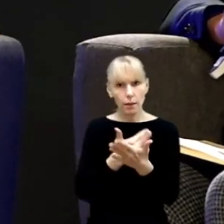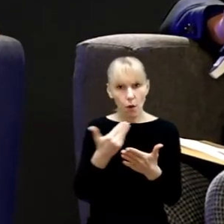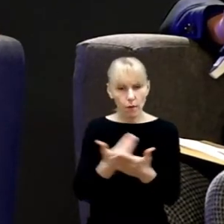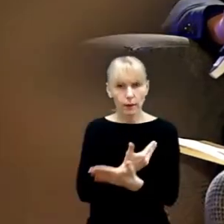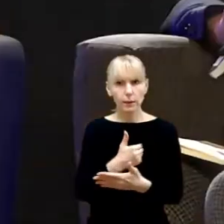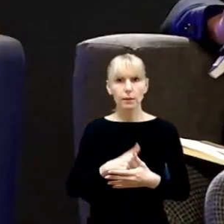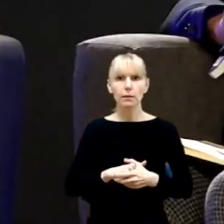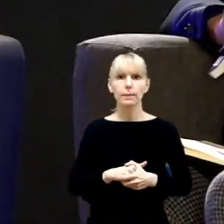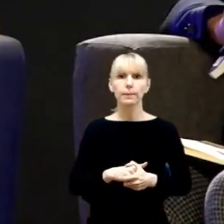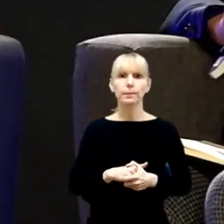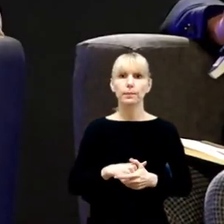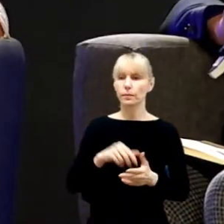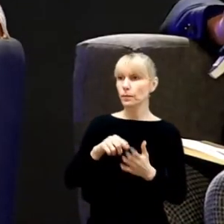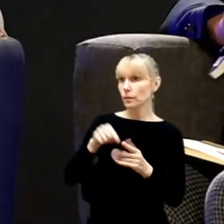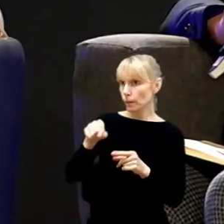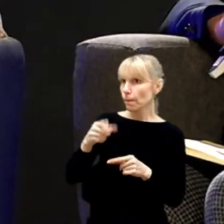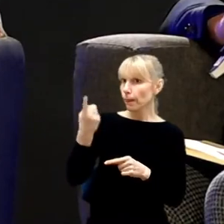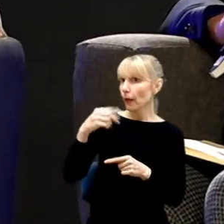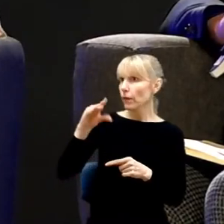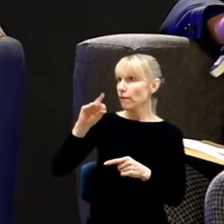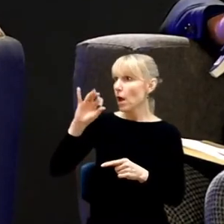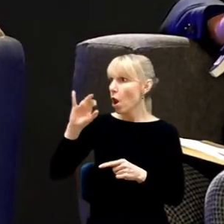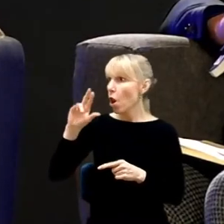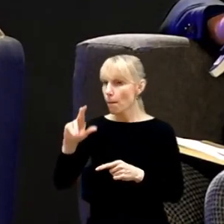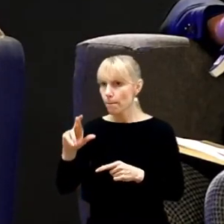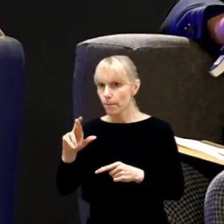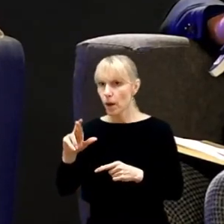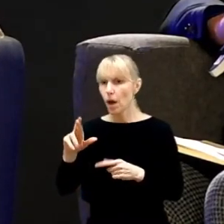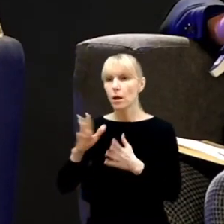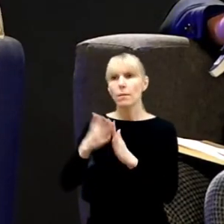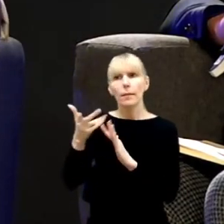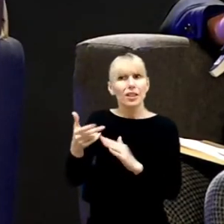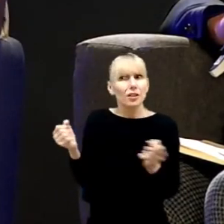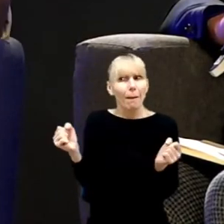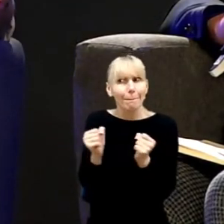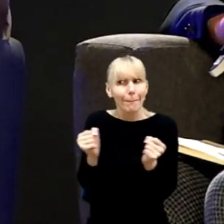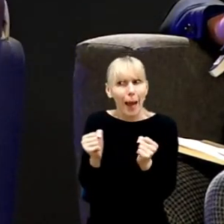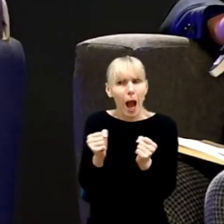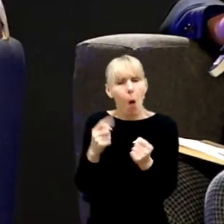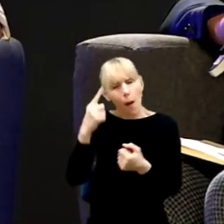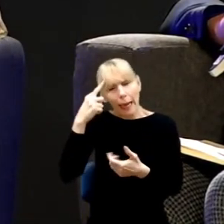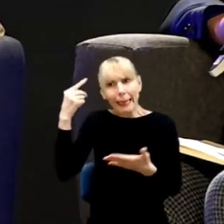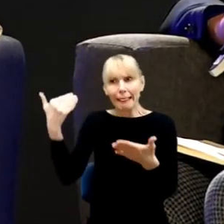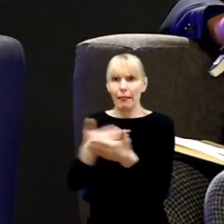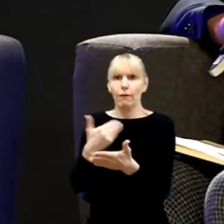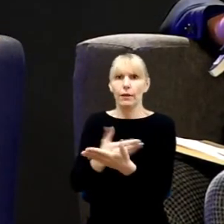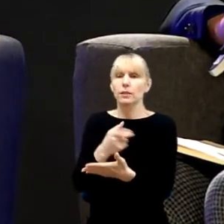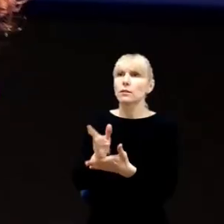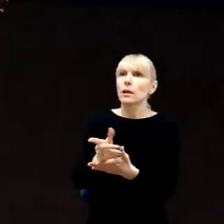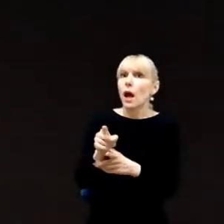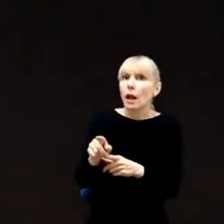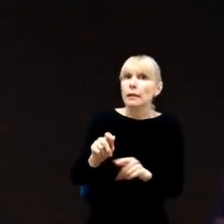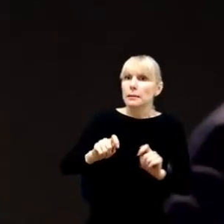innowacji, chyba że będzie do nich absolutnie zmuszony, bo się wyczerpią jakieś stare rozwiązania, ale już o tym